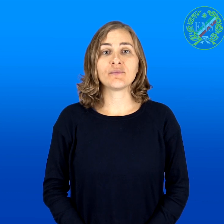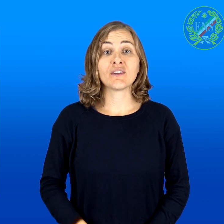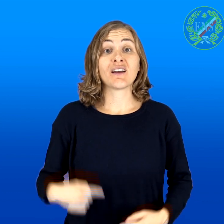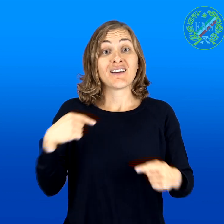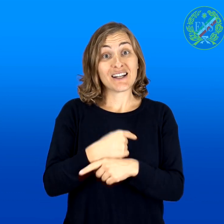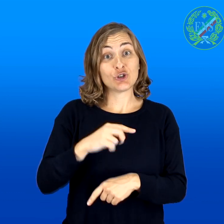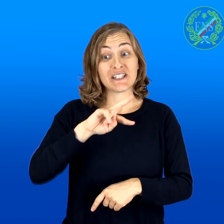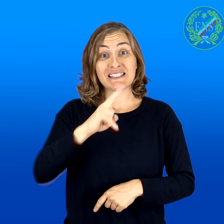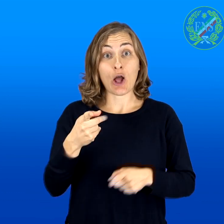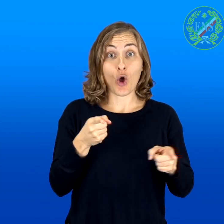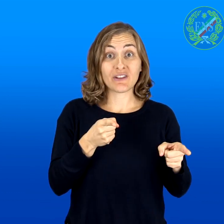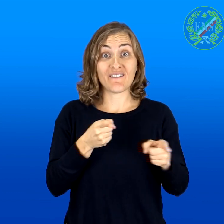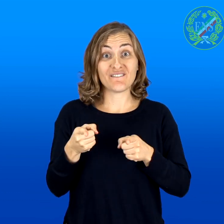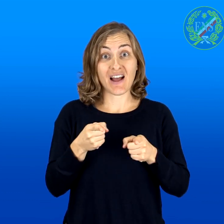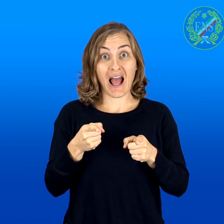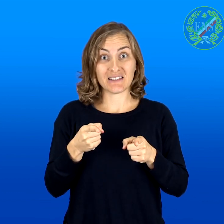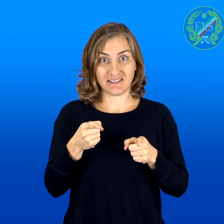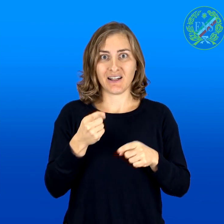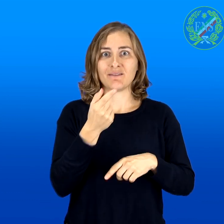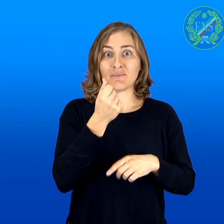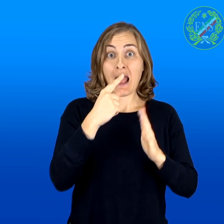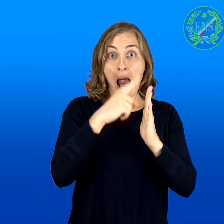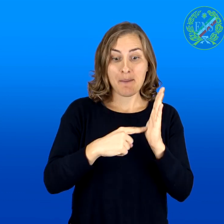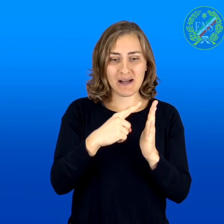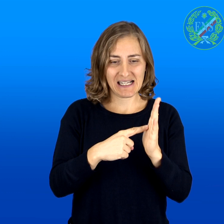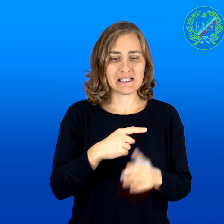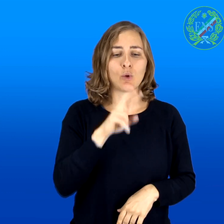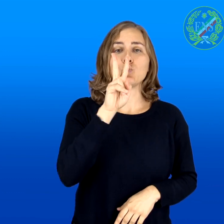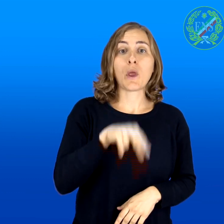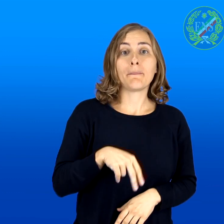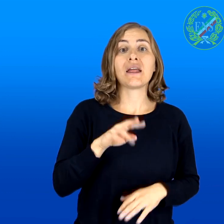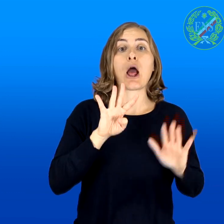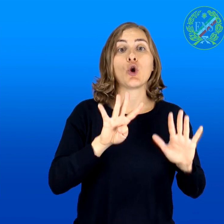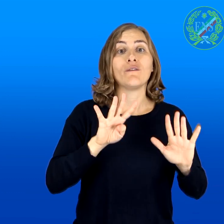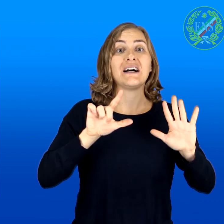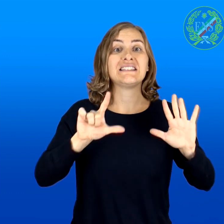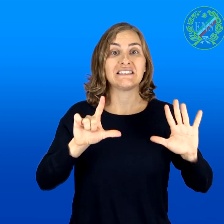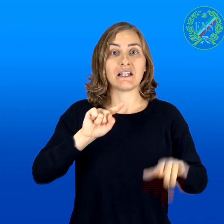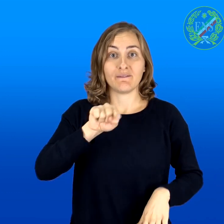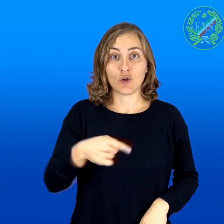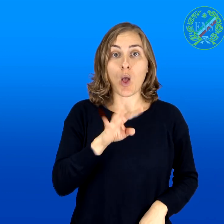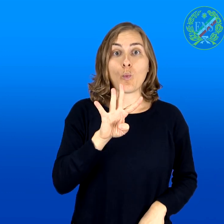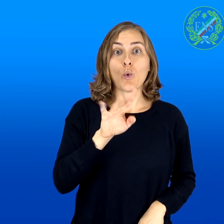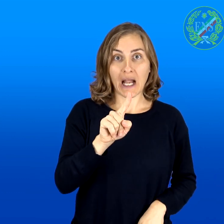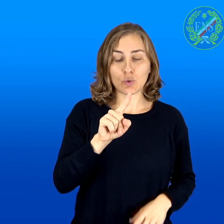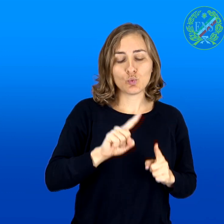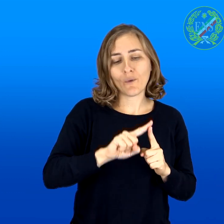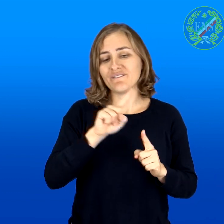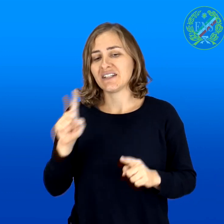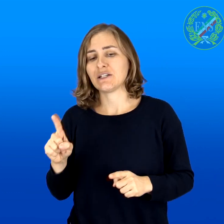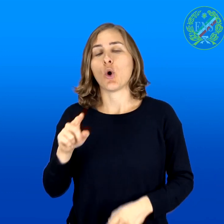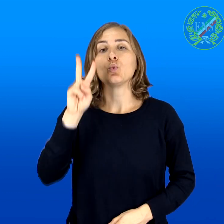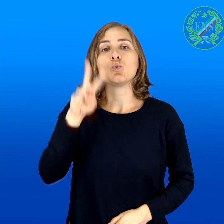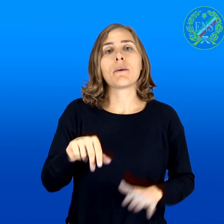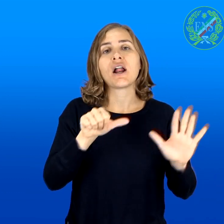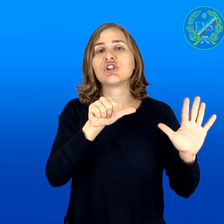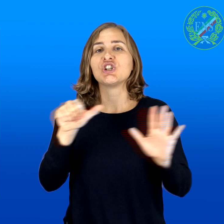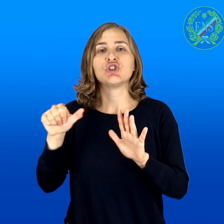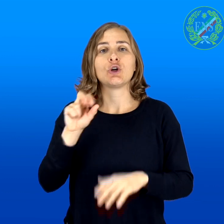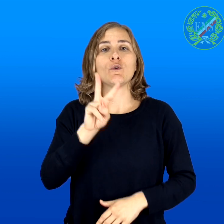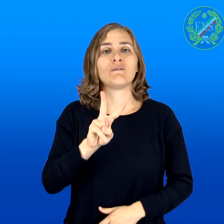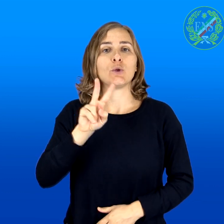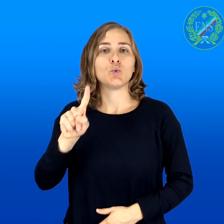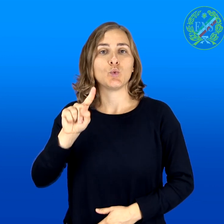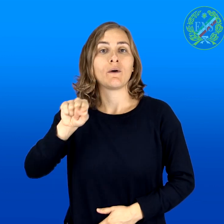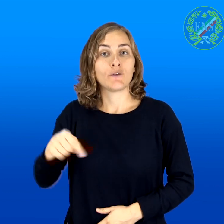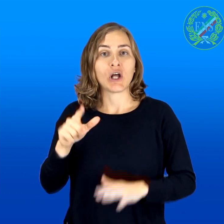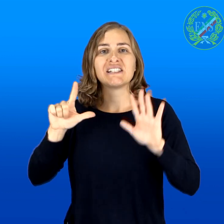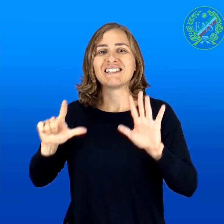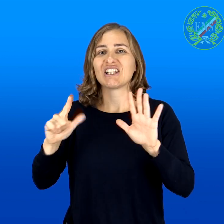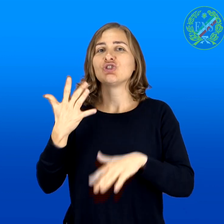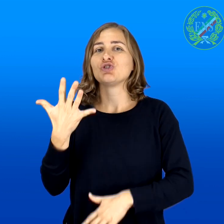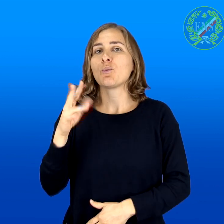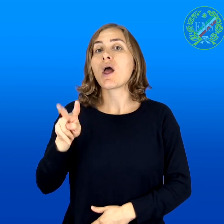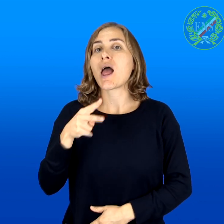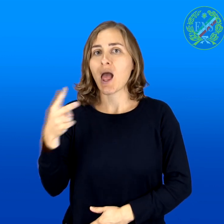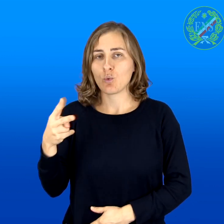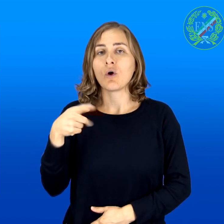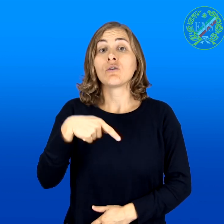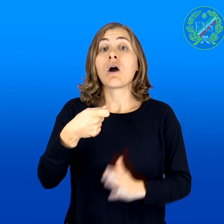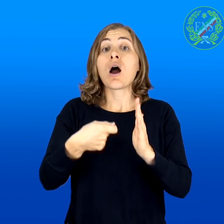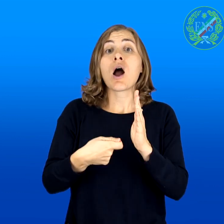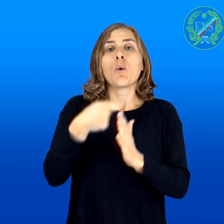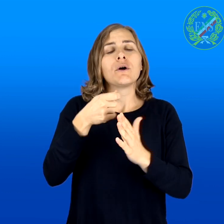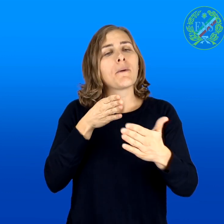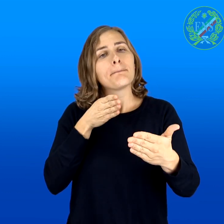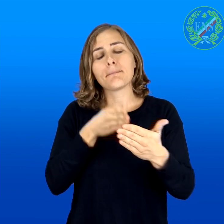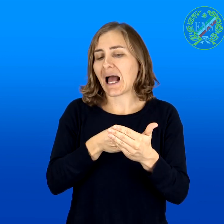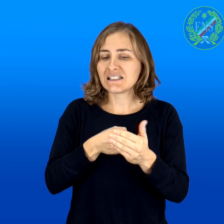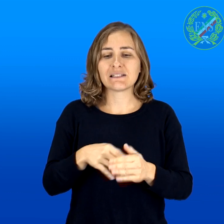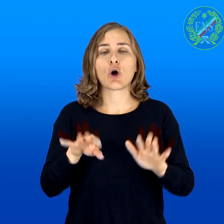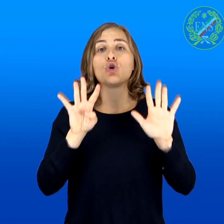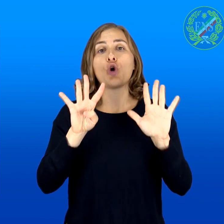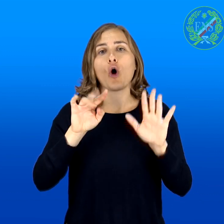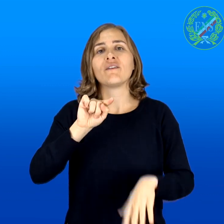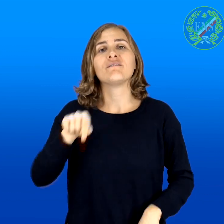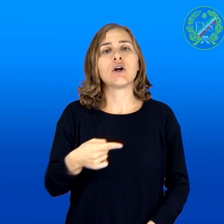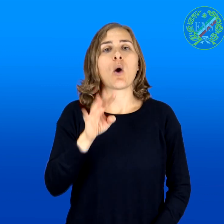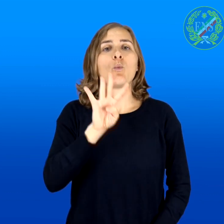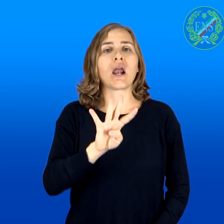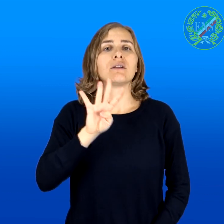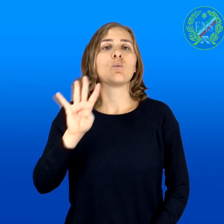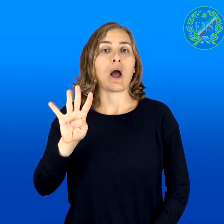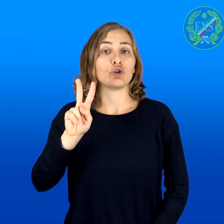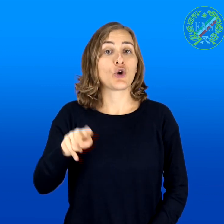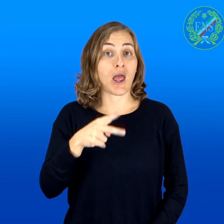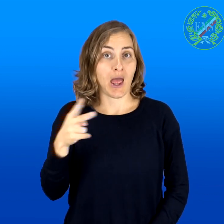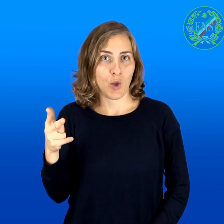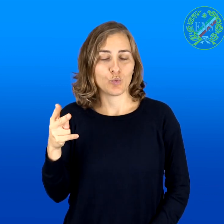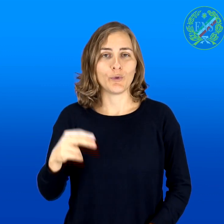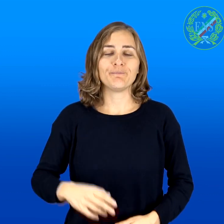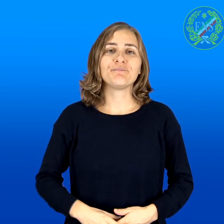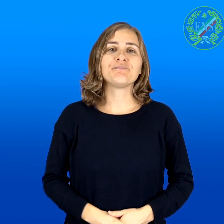La seconda da 2.097,41 a 2.621,75 euro, con aumento massimo di 9,44 euro.